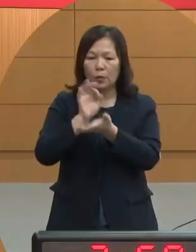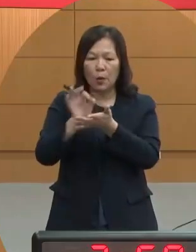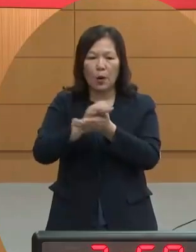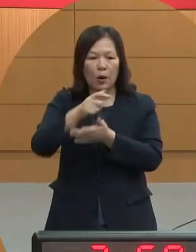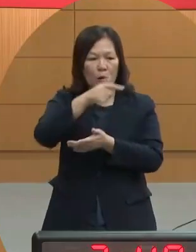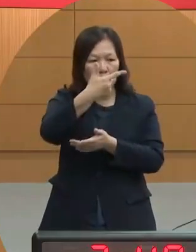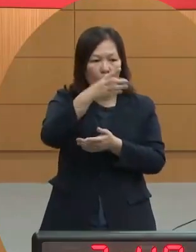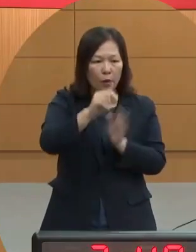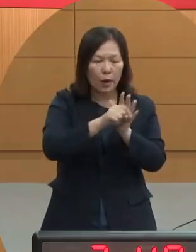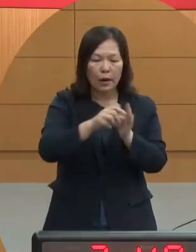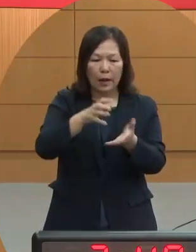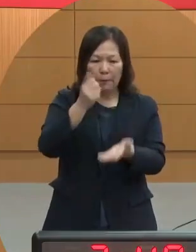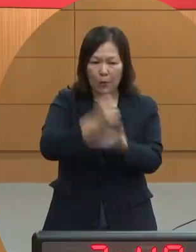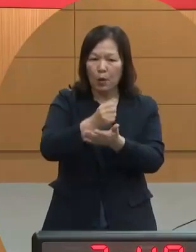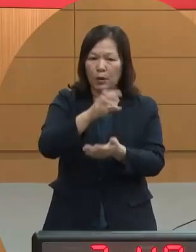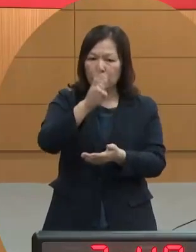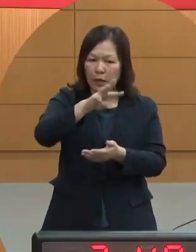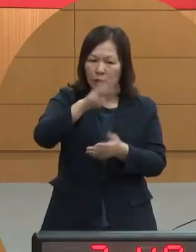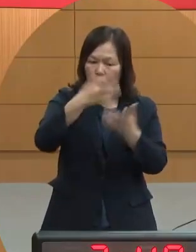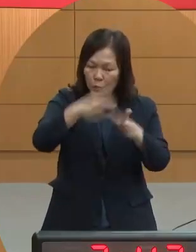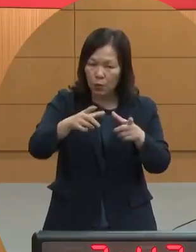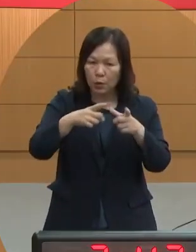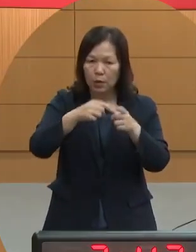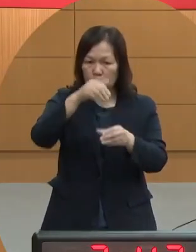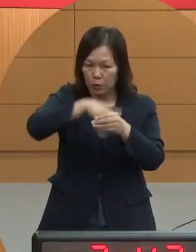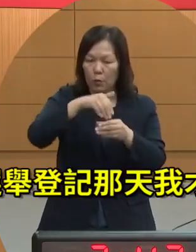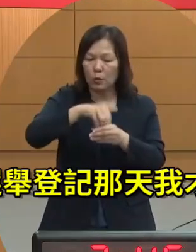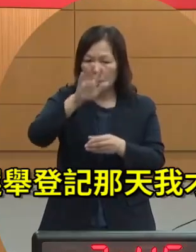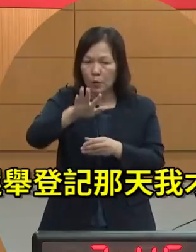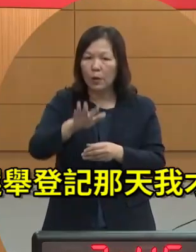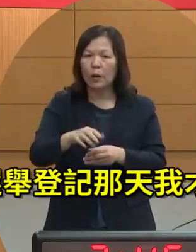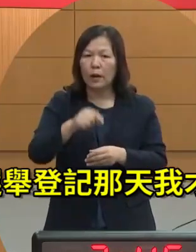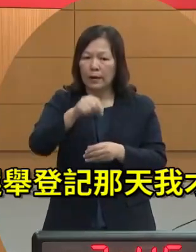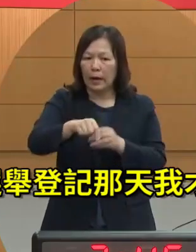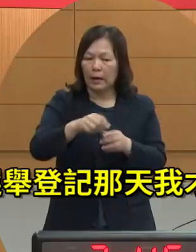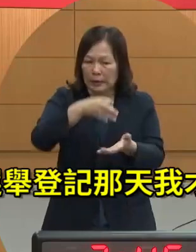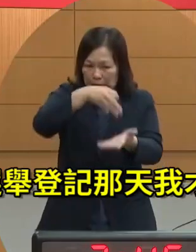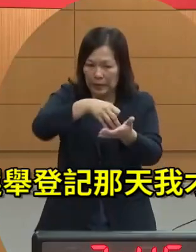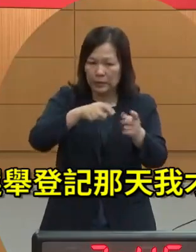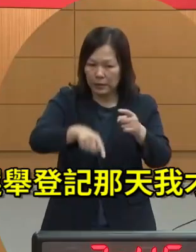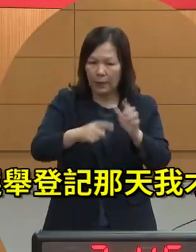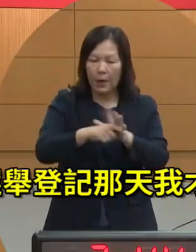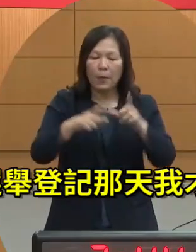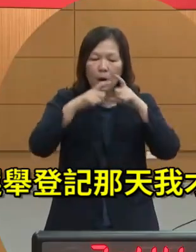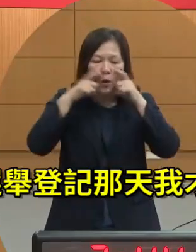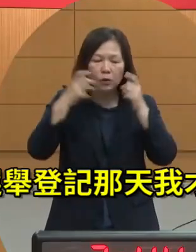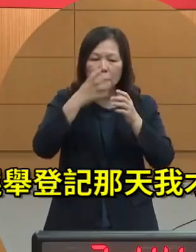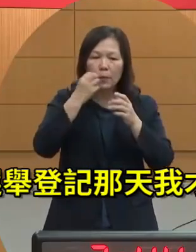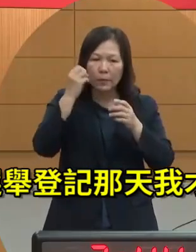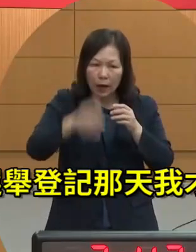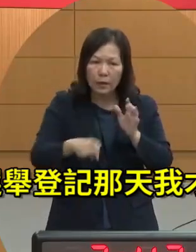我拿了3000多票 而且我選舉當天 選舉登記那天我才把口罩拿下來 我只有露臉兩個半月